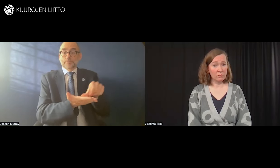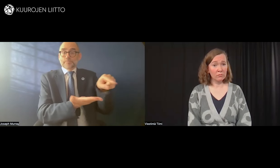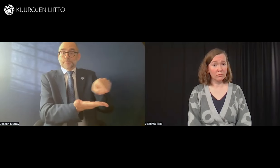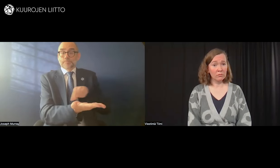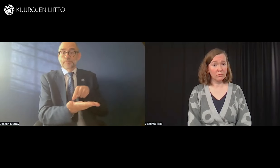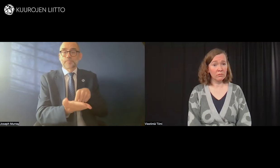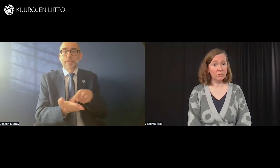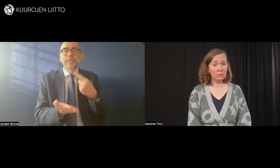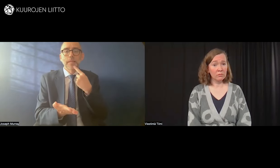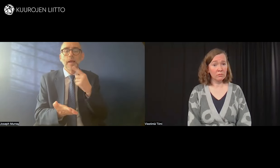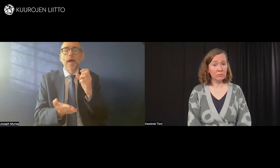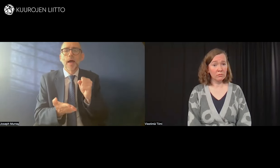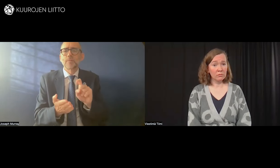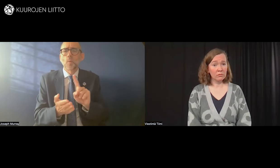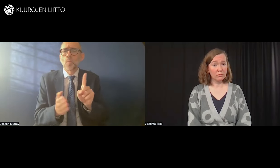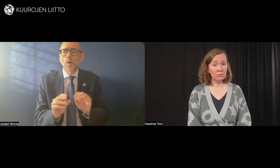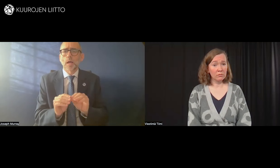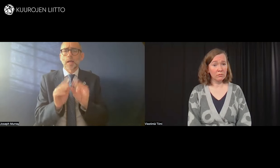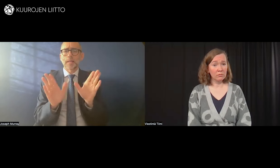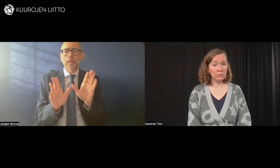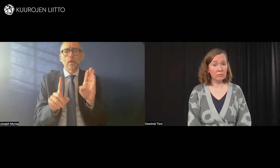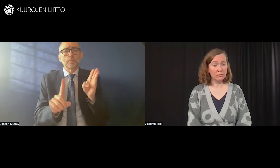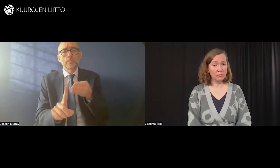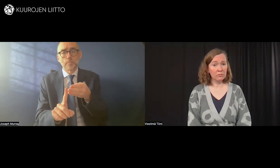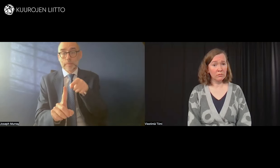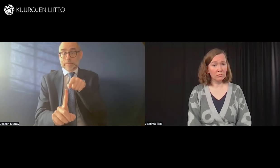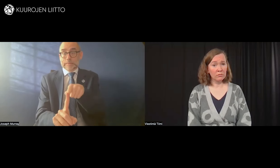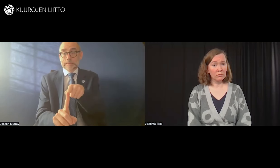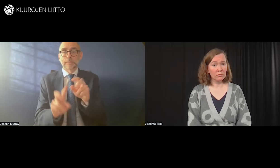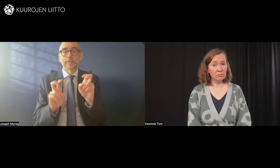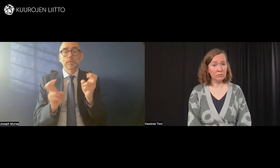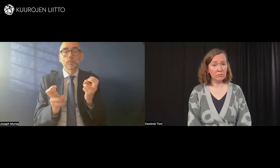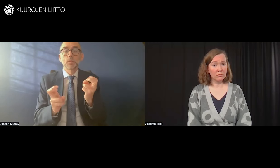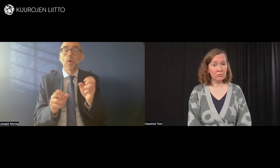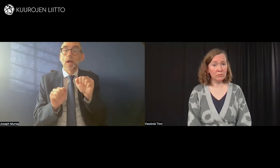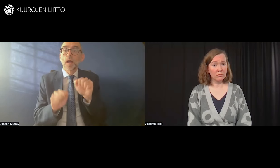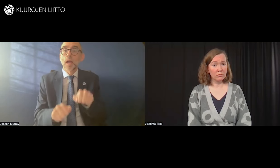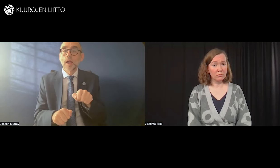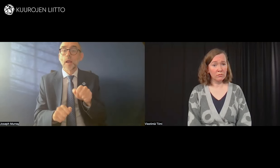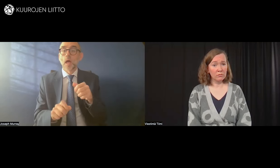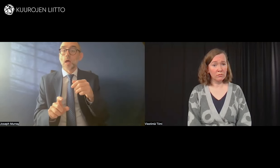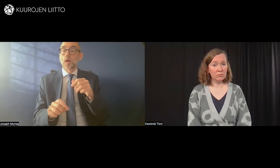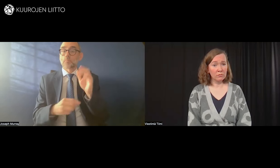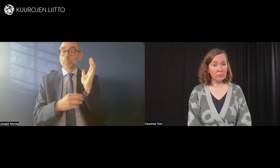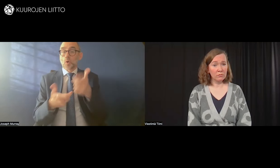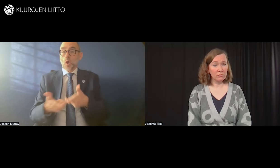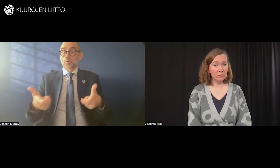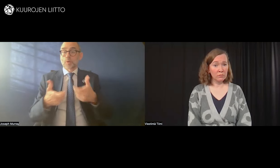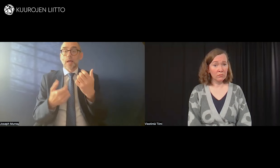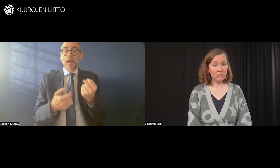Vetoomuksessa pyydettiin selvennystä siihen, voiko seuraavassa maailmankongressissa -